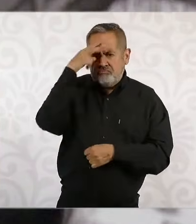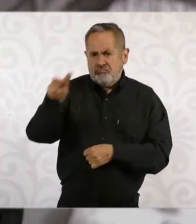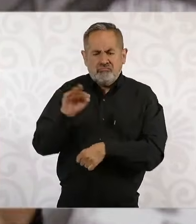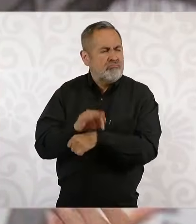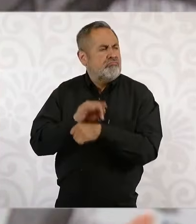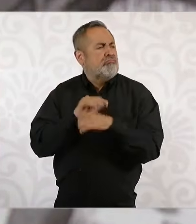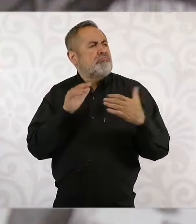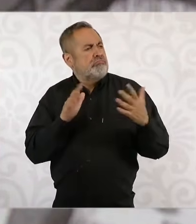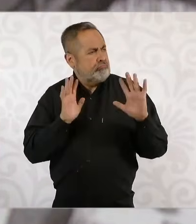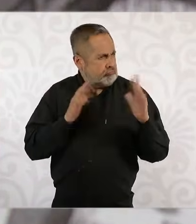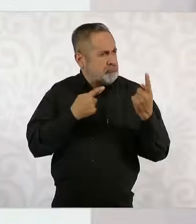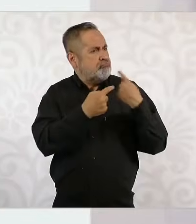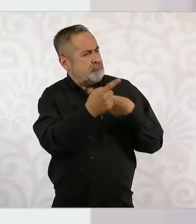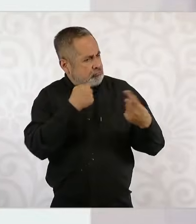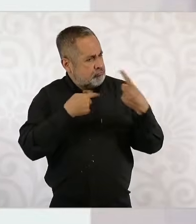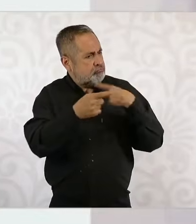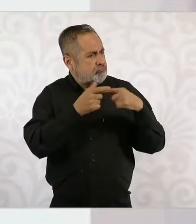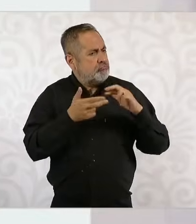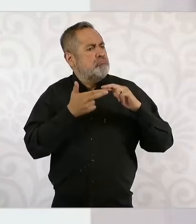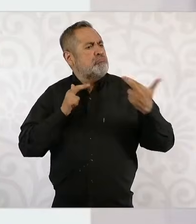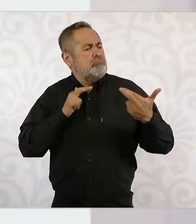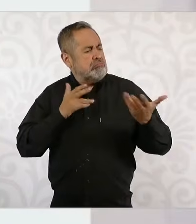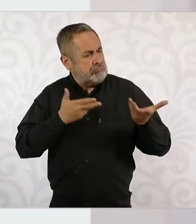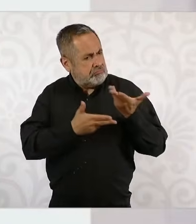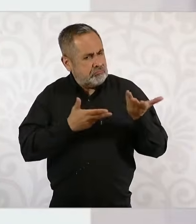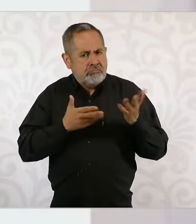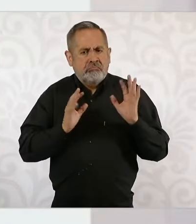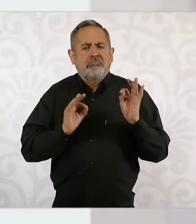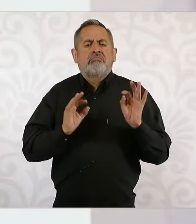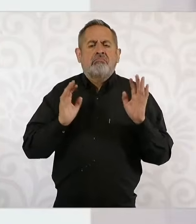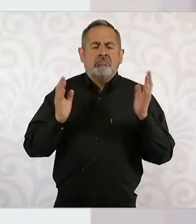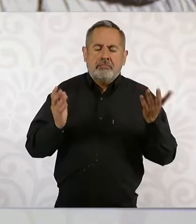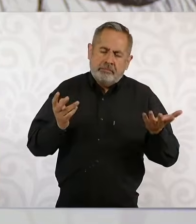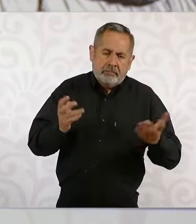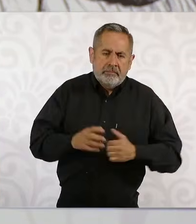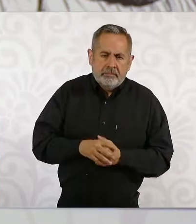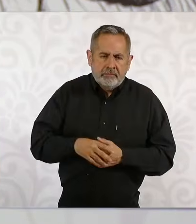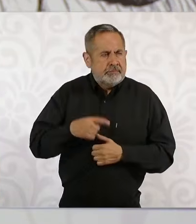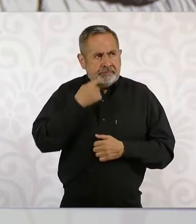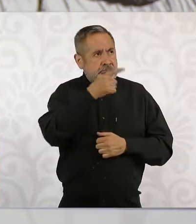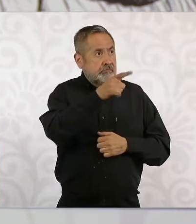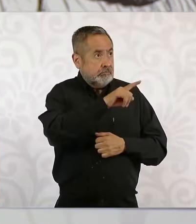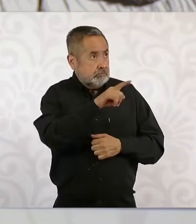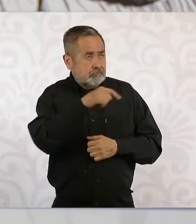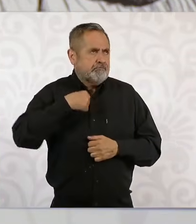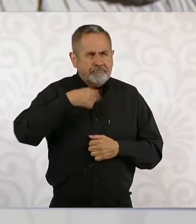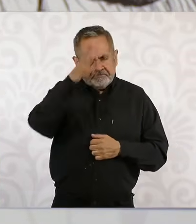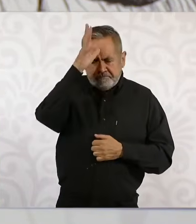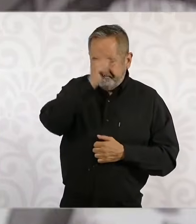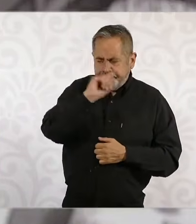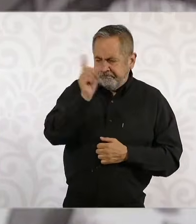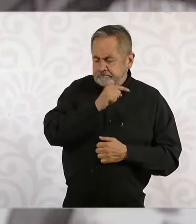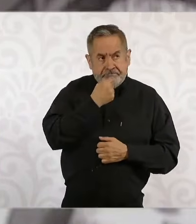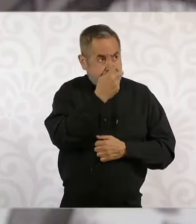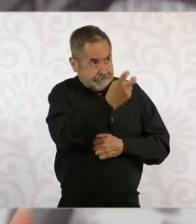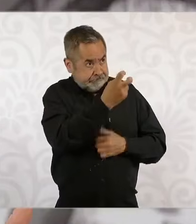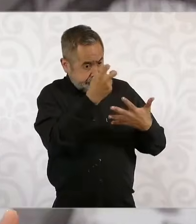pero buscando una relación cordial y manifestando cuando no estamos de acuerdo, así como ellos